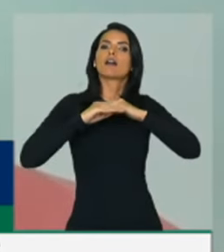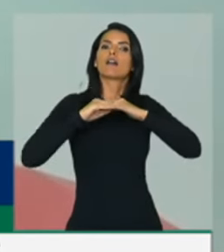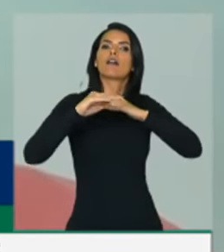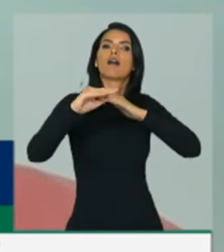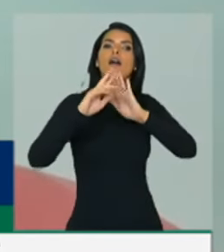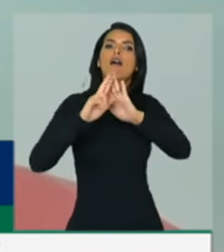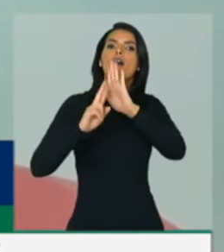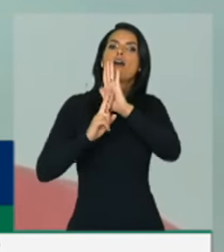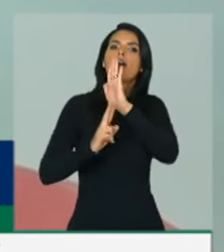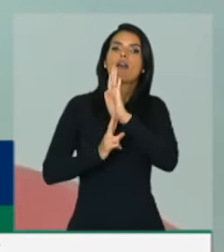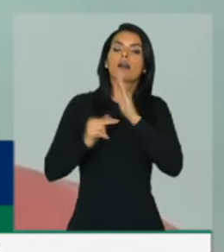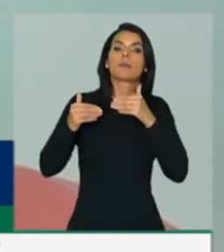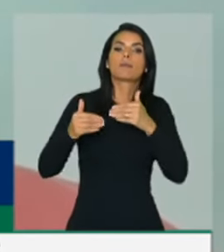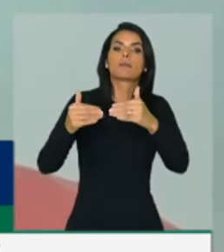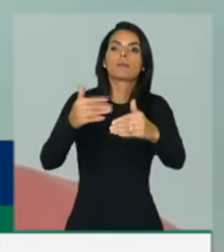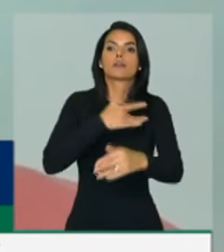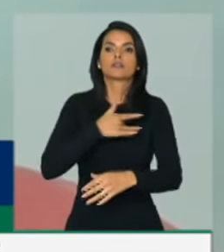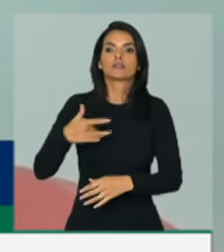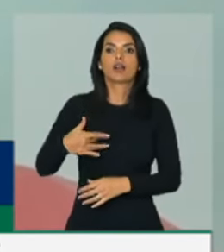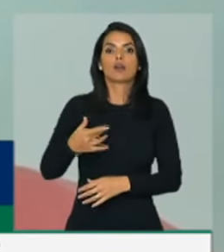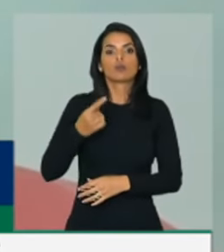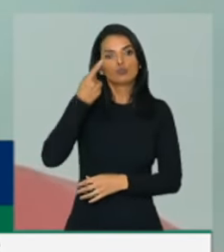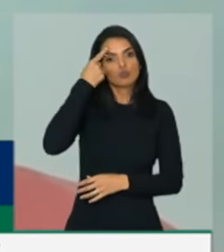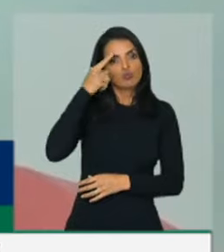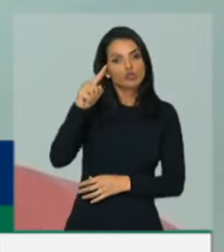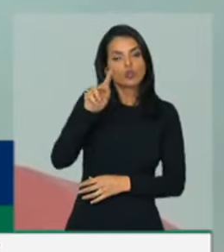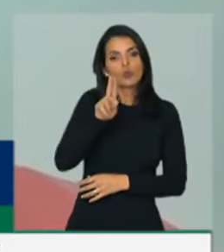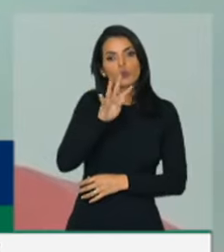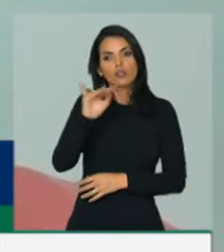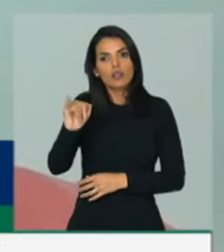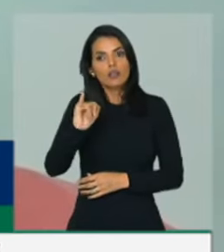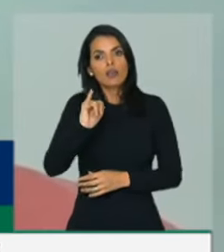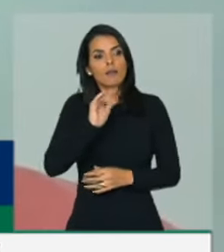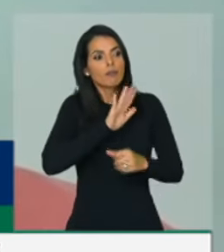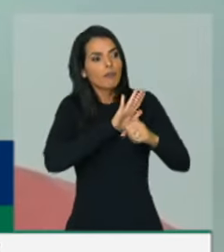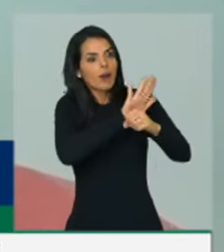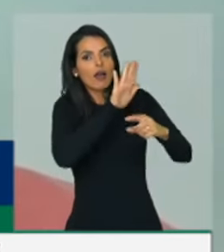DA SAÚDE MAJORO MAJOROOU A DIÁRIA DE UTI, PARA ASSISTÊNCIA A COVID, PAGA 1600 REAIS A DIÁRIA, ALÉM DO